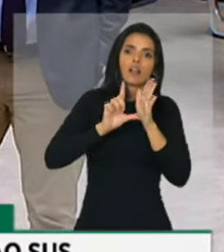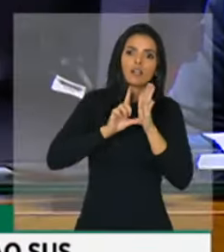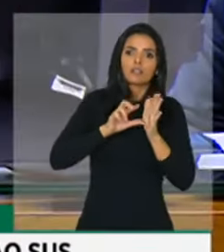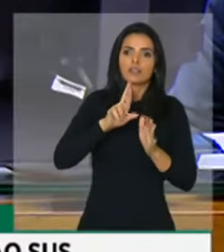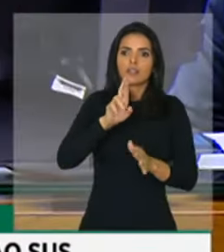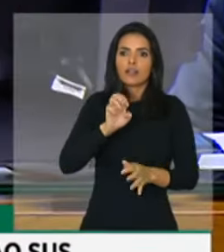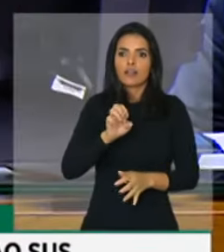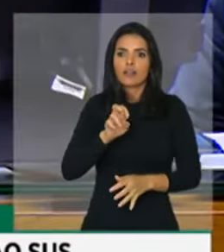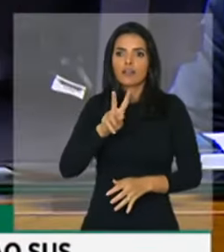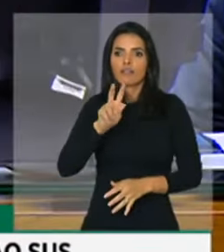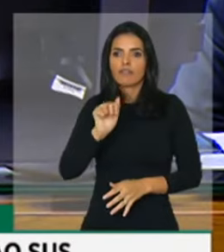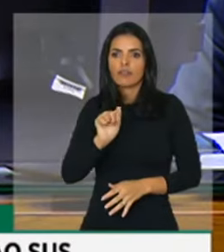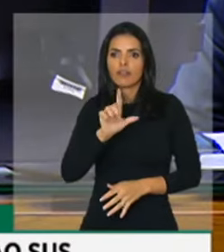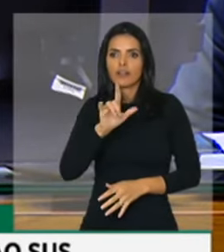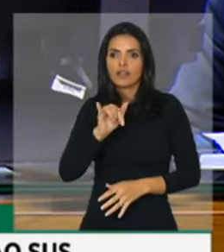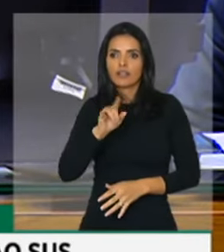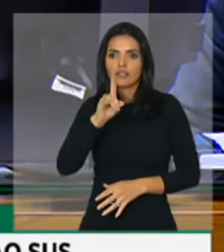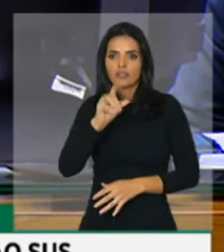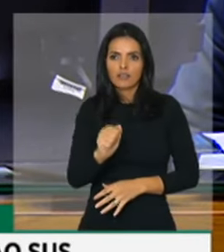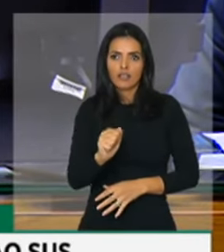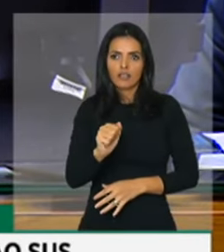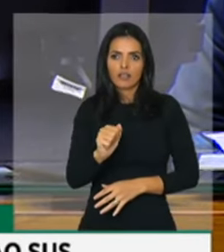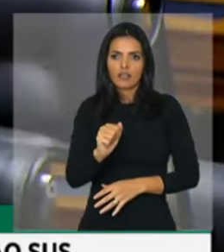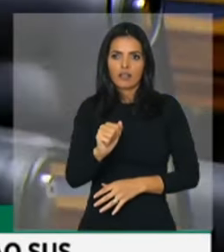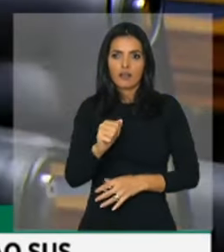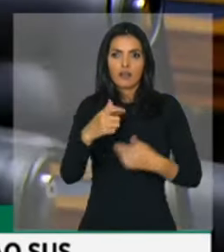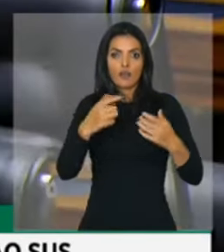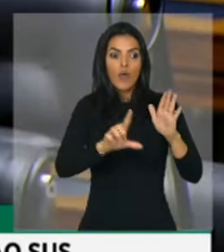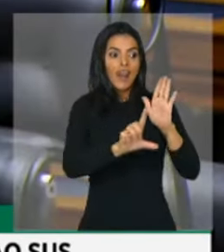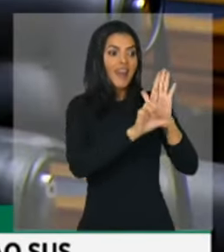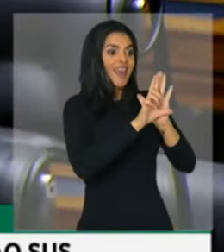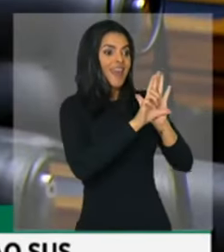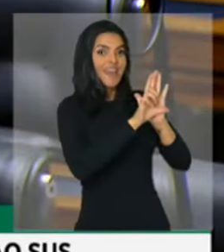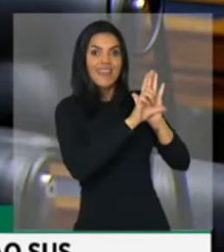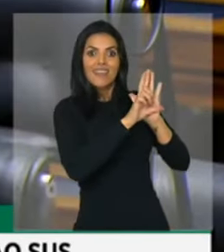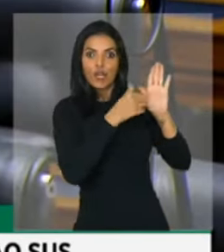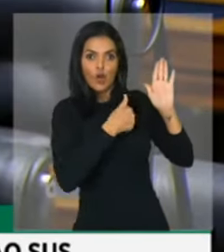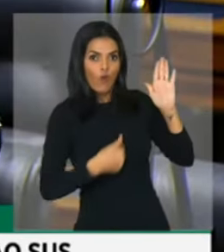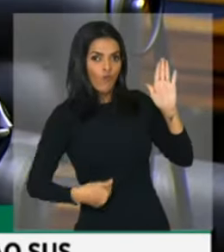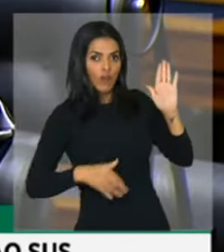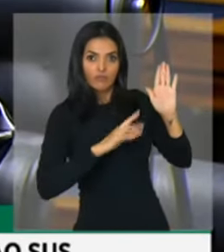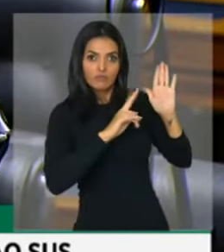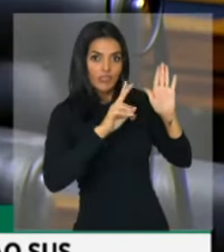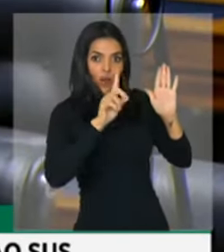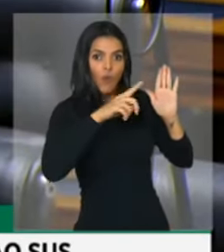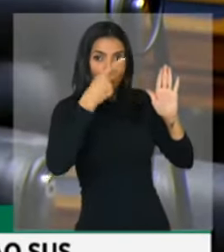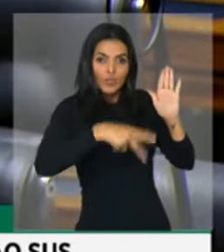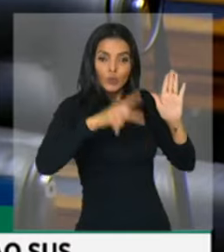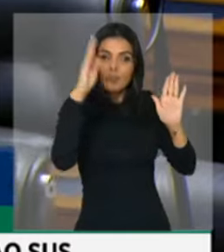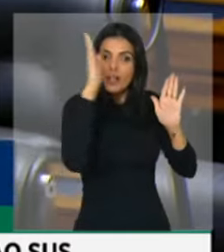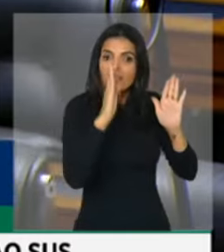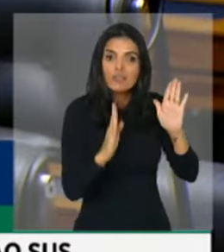QUE É O REVALIDA, QUE É UMA LEI, NÃO É UMA LEI DE GOVERNO, É UMA POLÍTICA DE ESTADO. ENTÃO POR QUE A GENTE NÃO PODE ENTRAR EM UM ACORDO AQUI, PRESIDENTE, DE RETIRAR